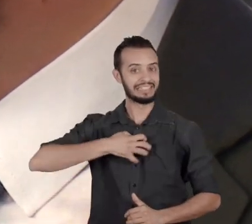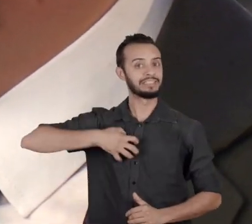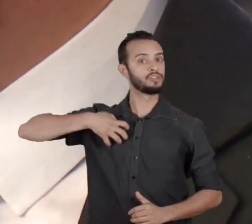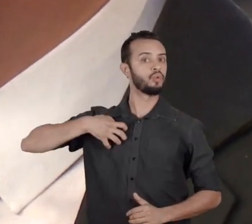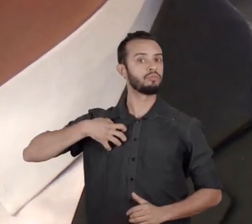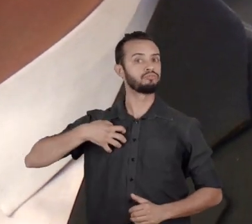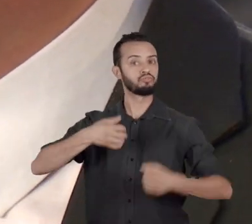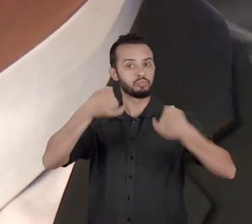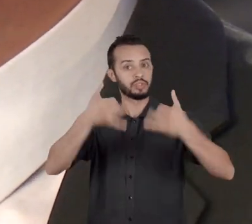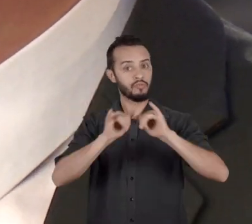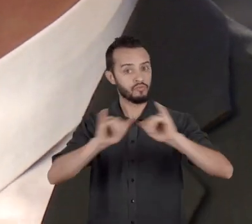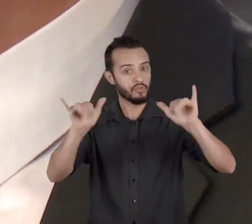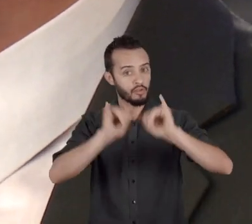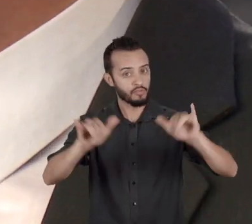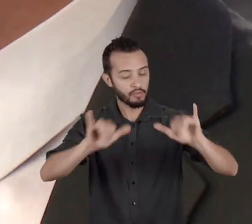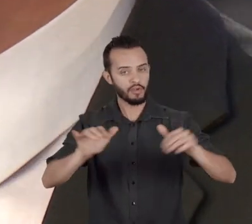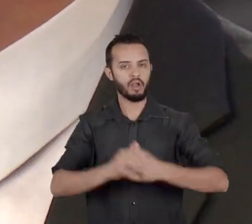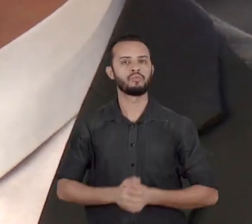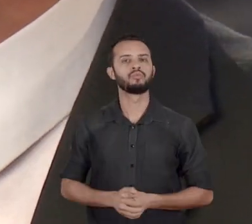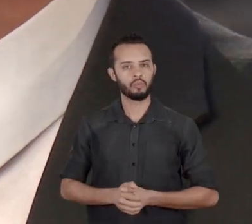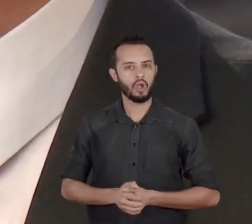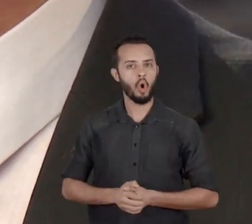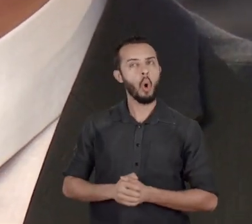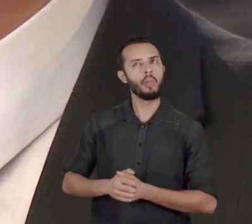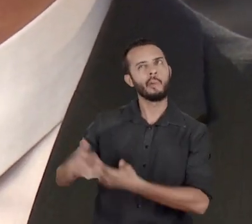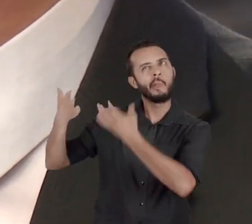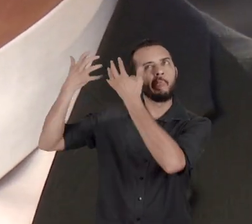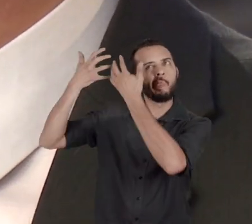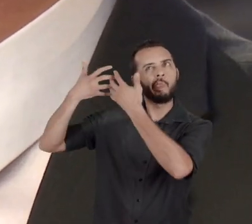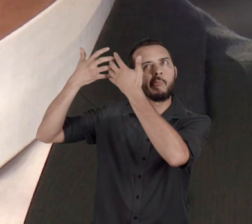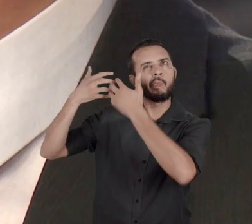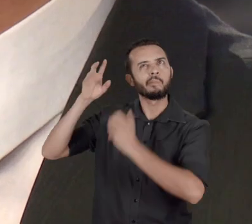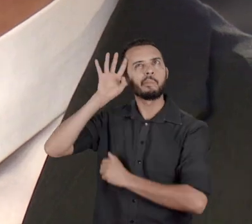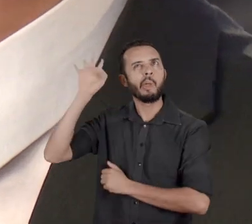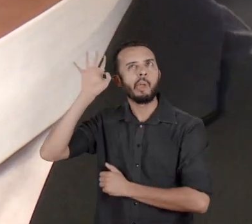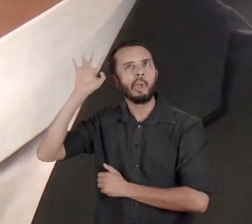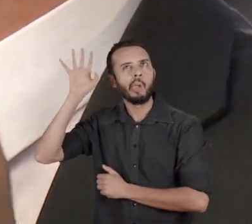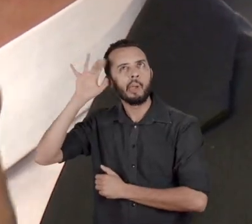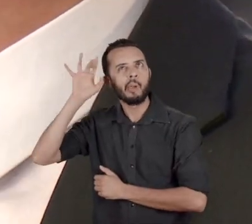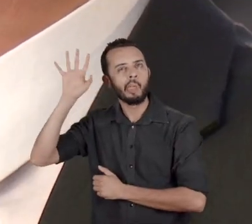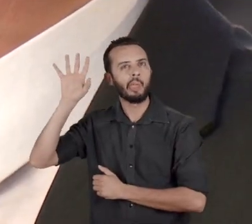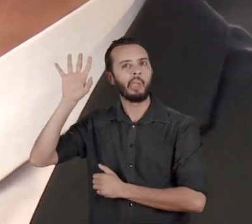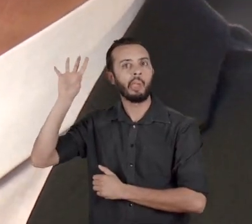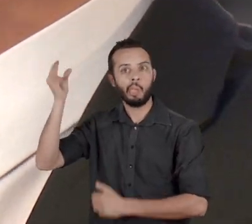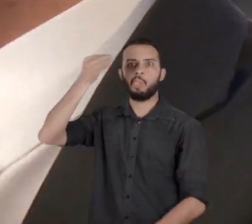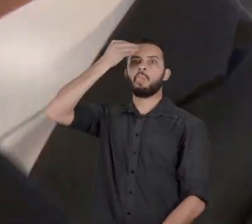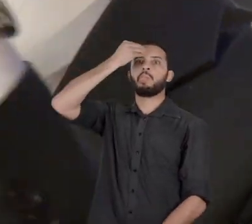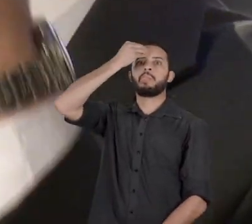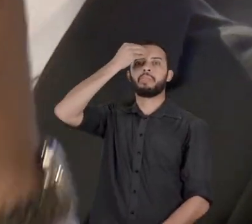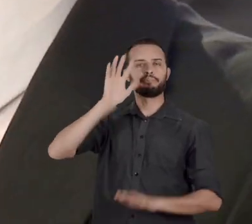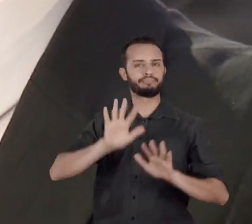Aristóteles está dizendo, este não é um tratado para você conhecer algo no plano teórico,